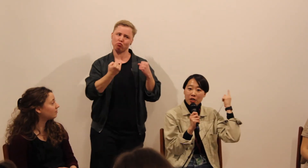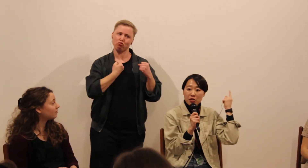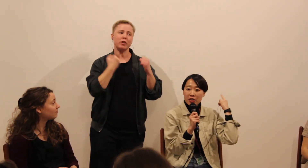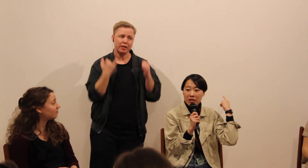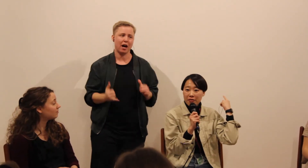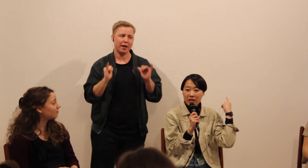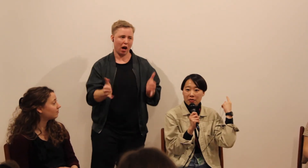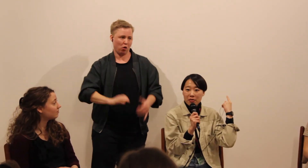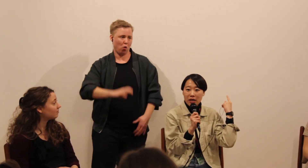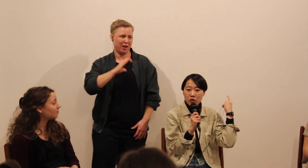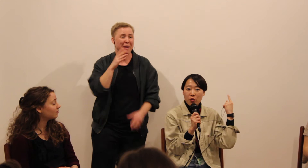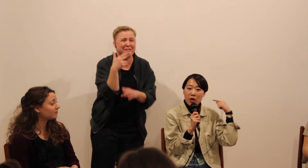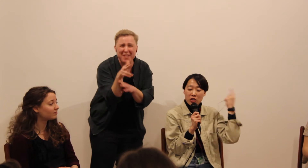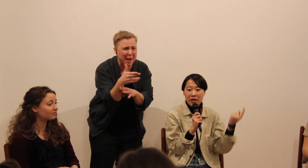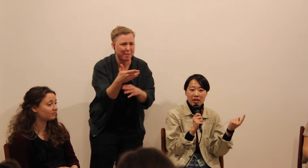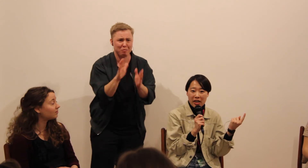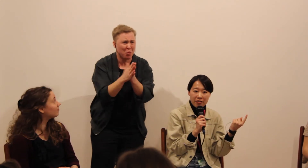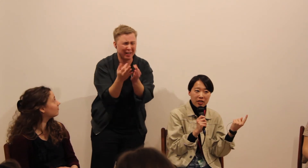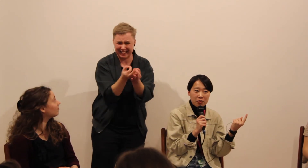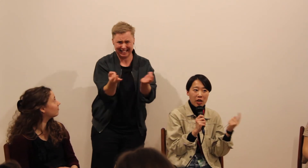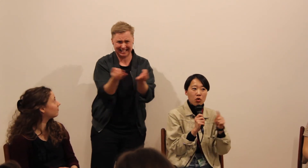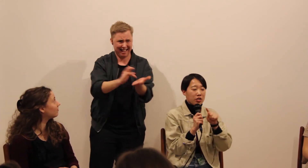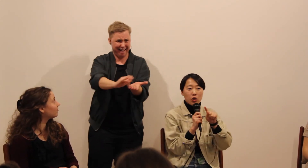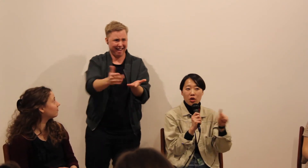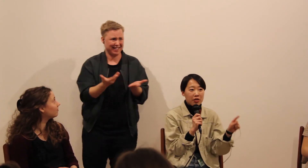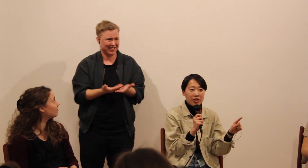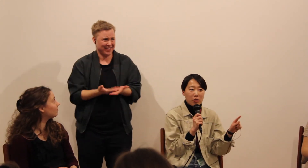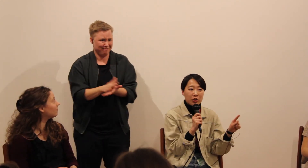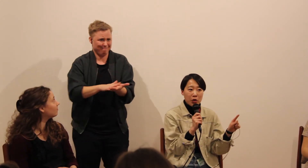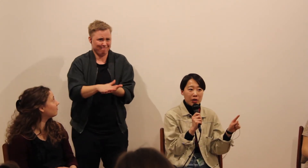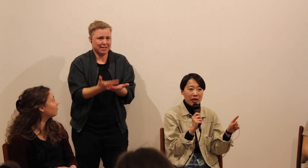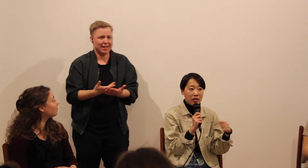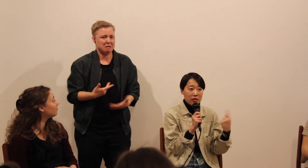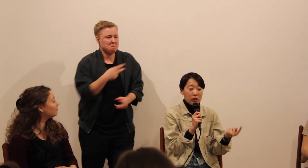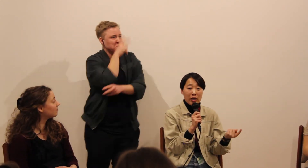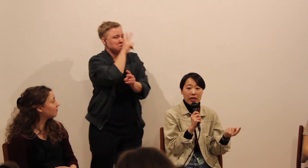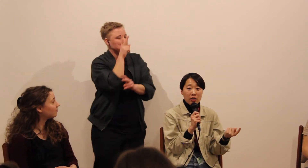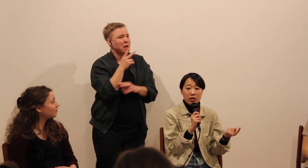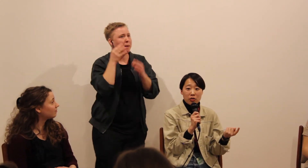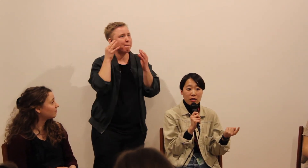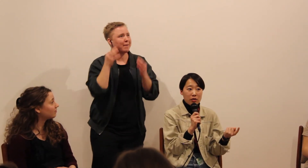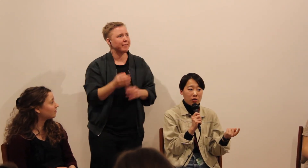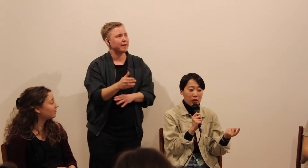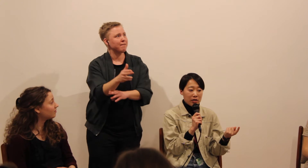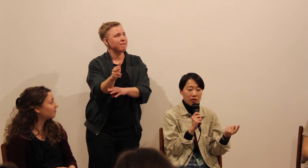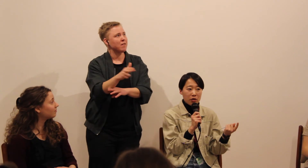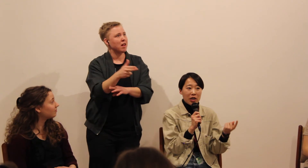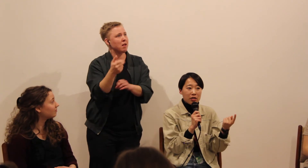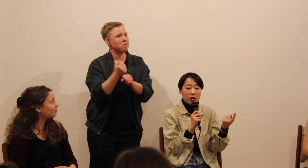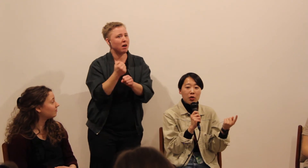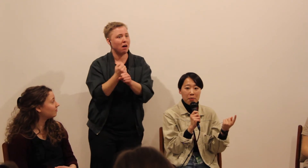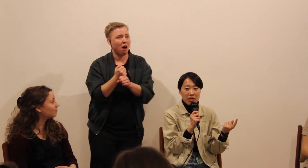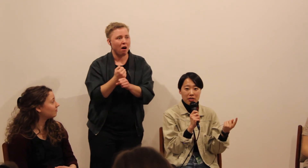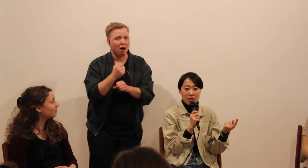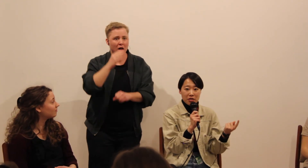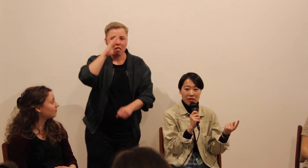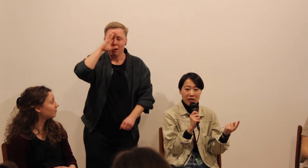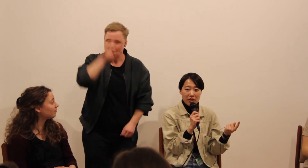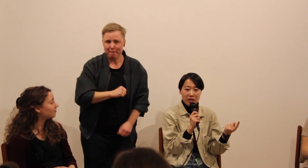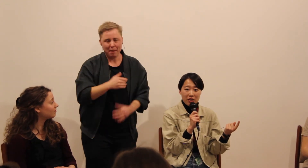Also als ich diesen Film gemacht habe, gab es nichts über CODA, so wusste ich nicht wirklich war CODA bedeutete.